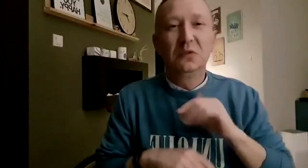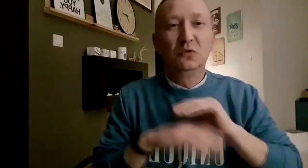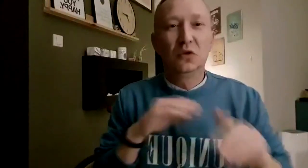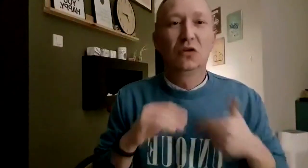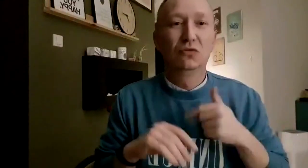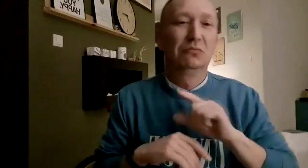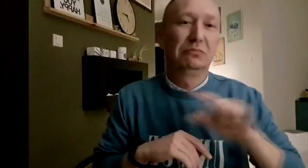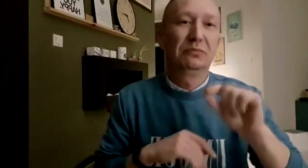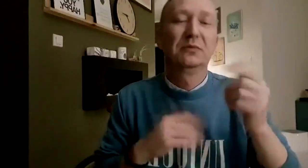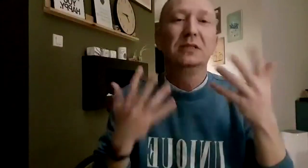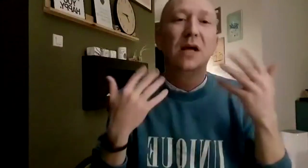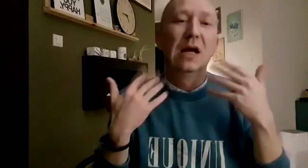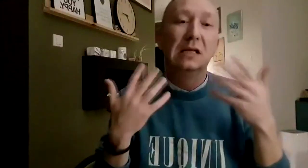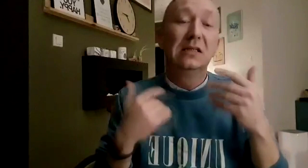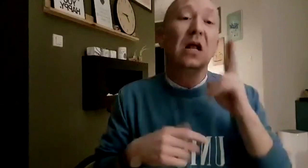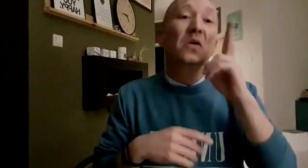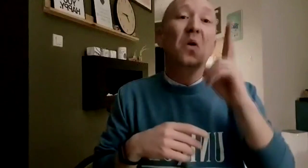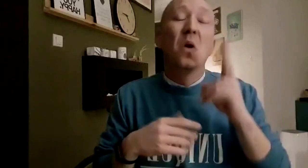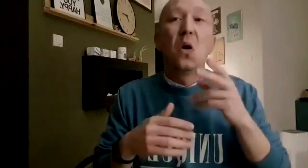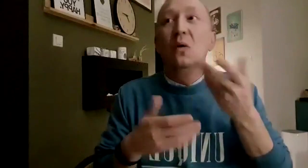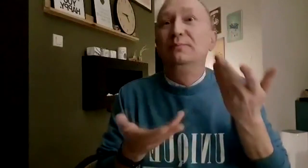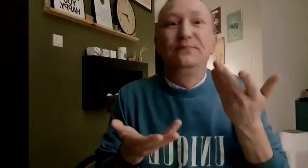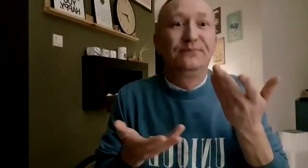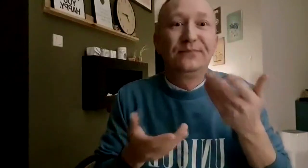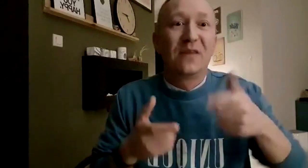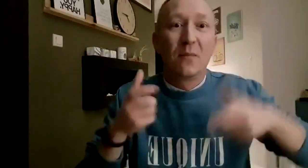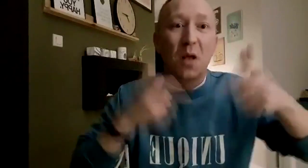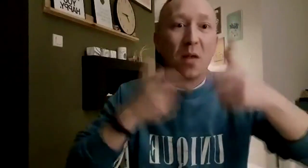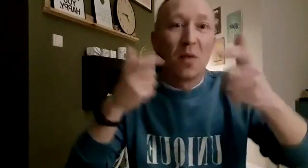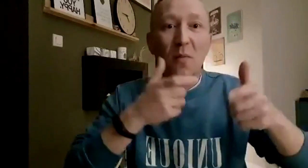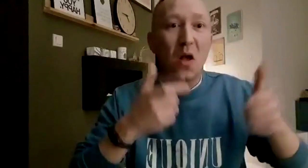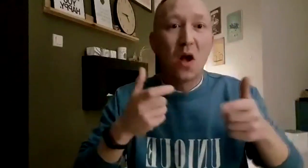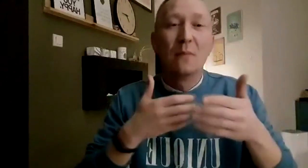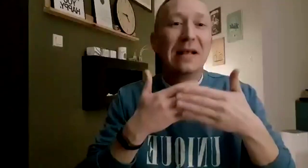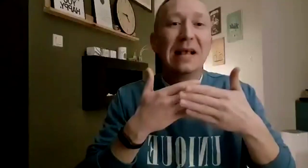W tym momencie mam szczęście, spaceruję trochę.